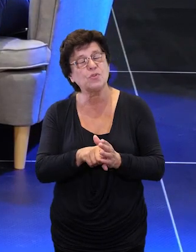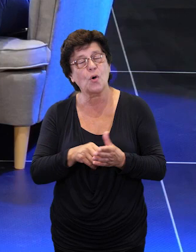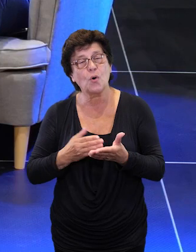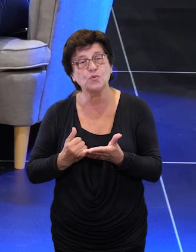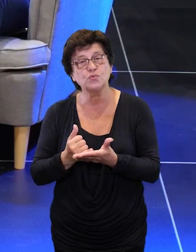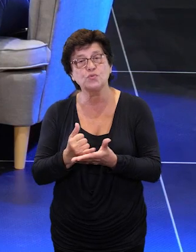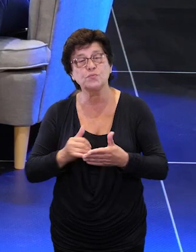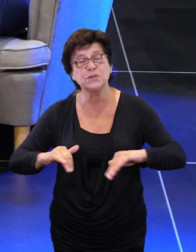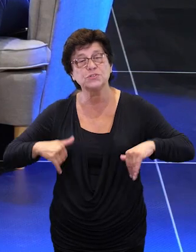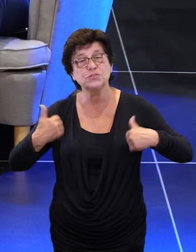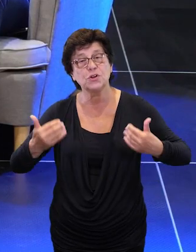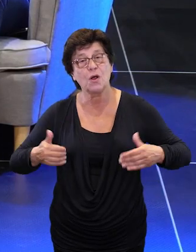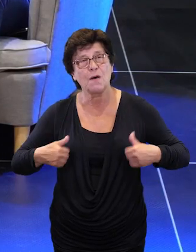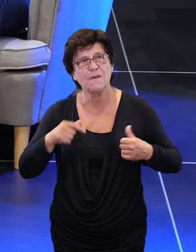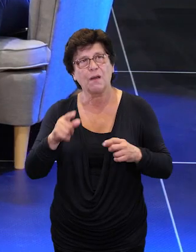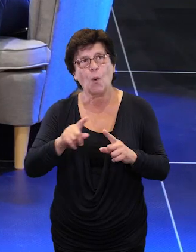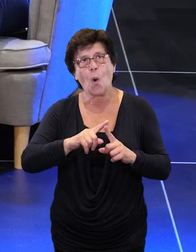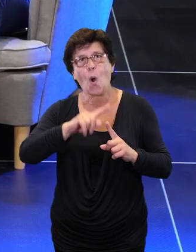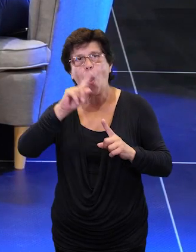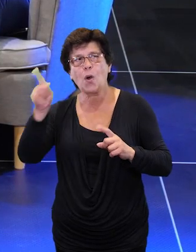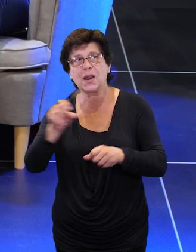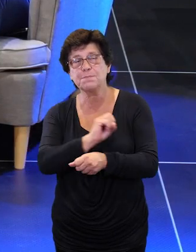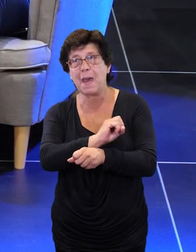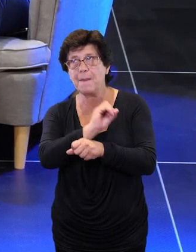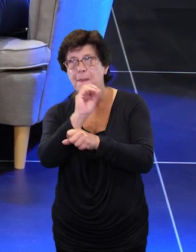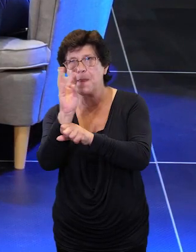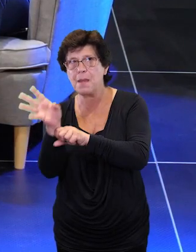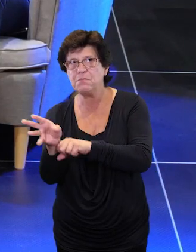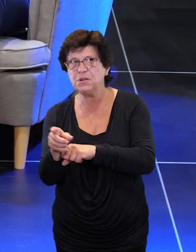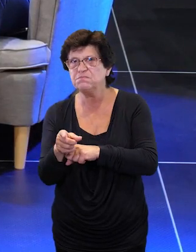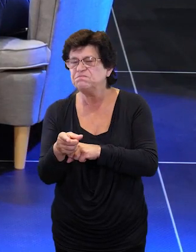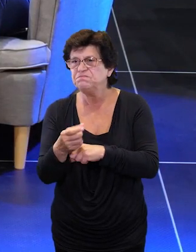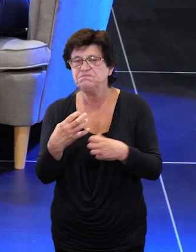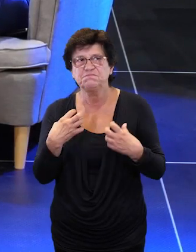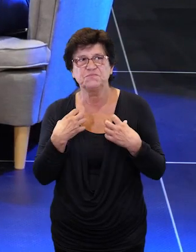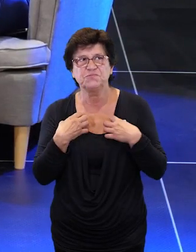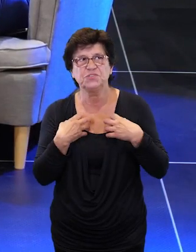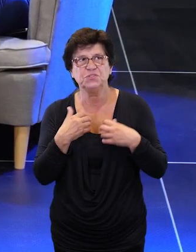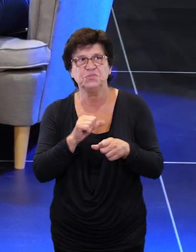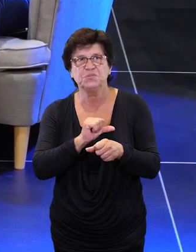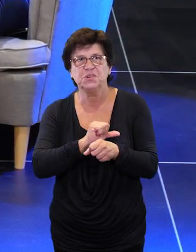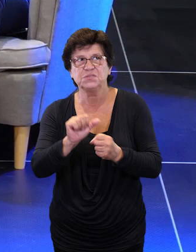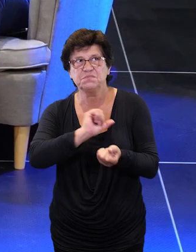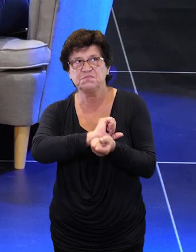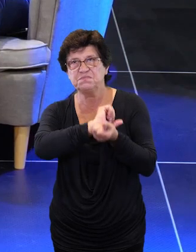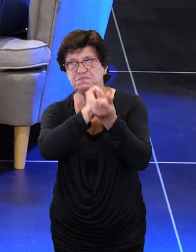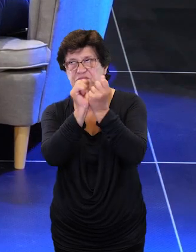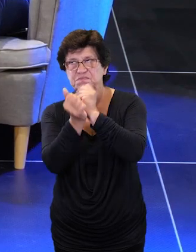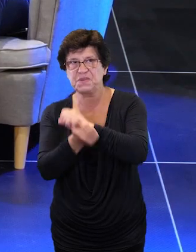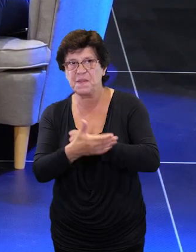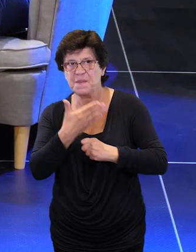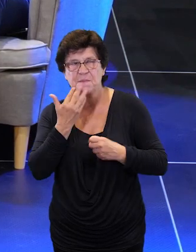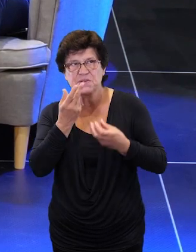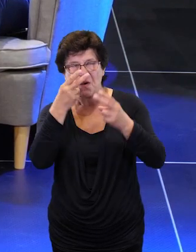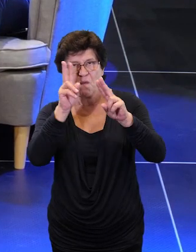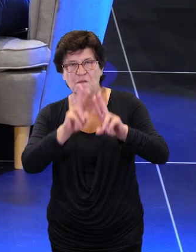Ten okres pandemii przemodelował całkowicie nasze życie i to przede wszystkim w tej sferze medycznej,